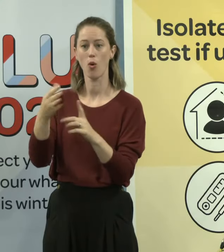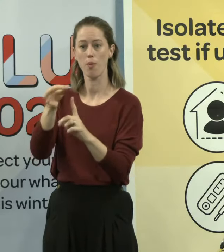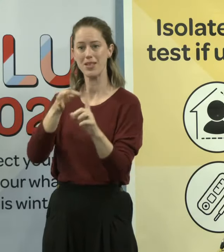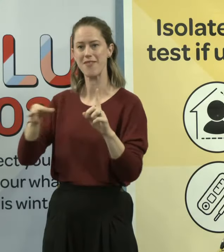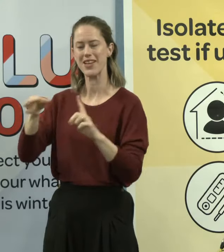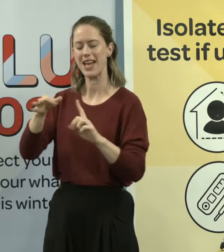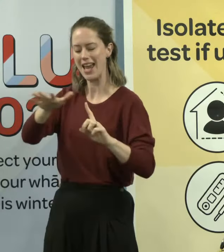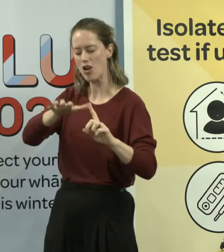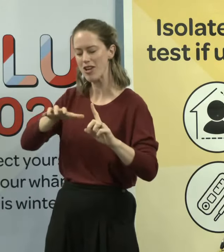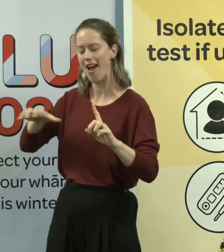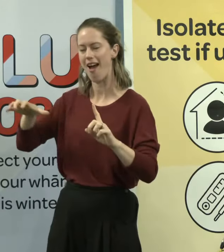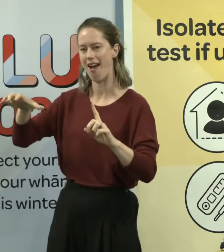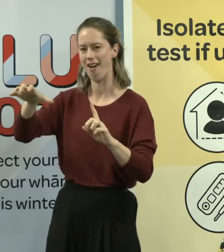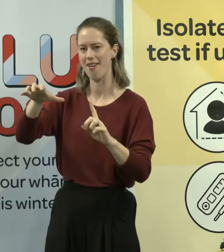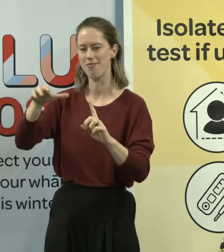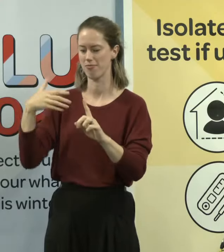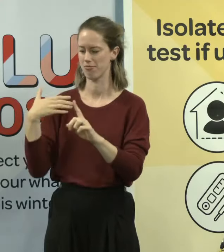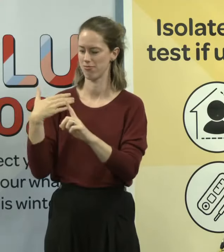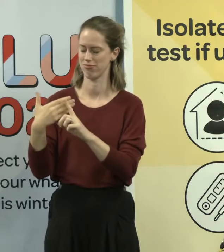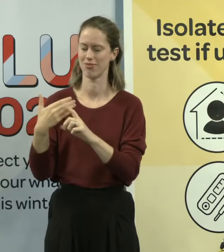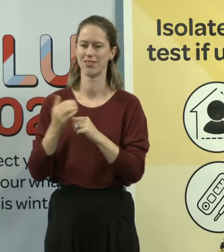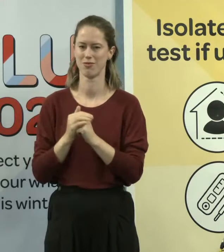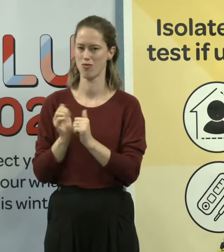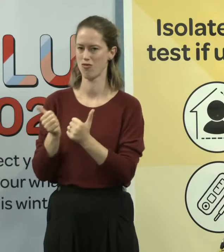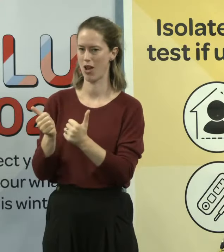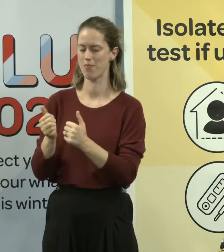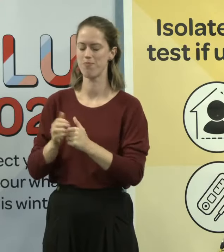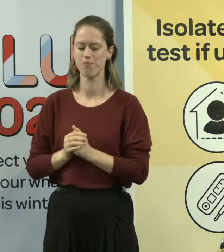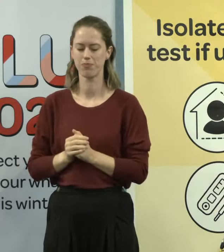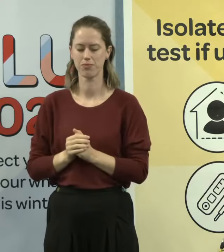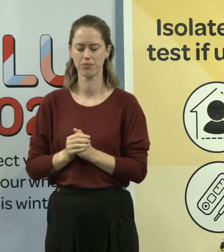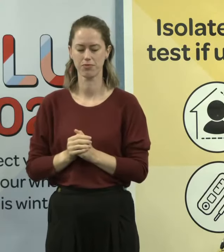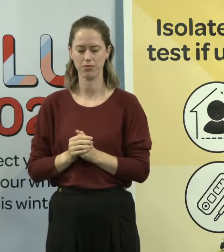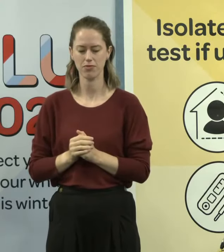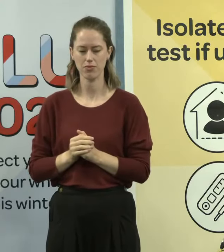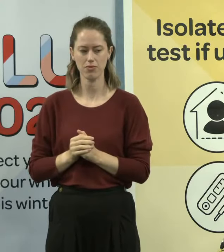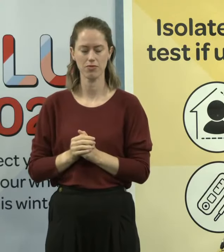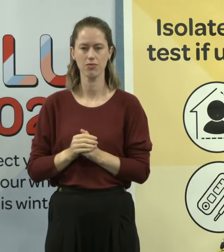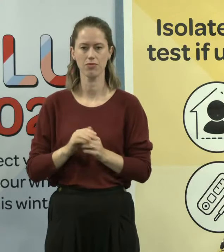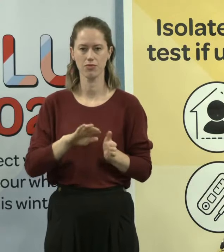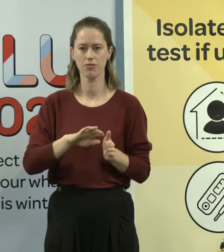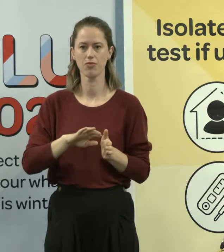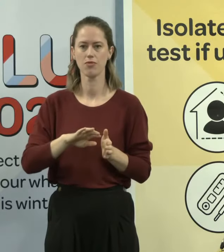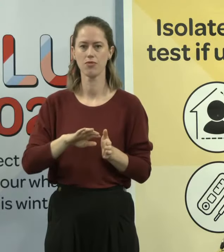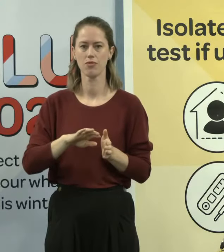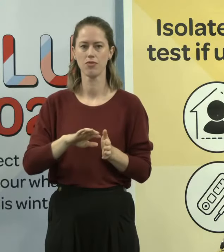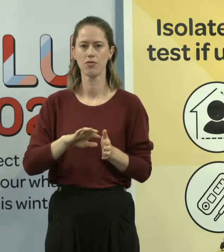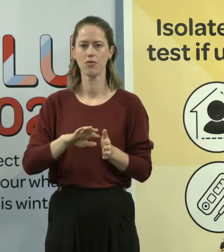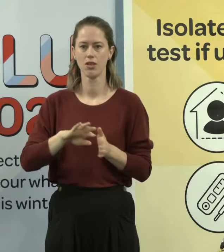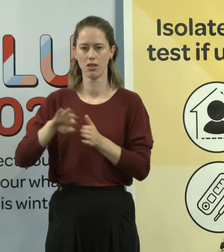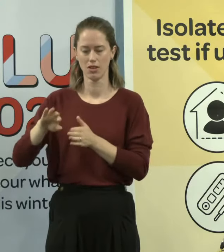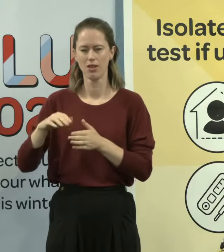e ratou i te taumata o te ao, a ina koa i whai waahi nui ratou